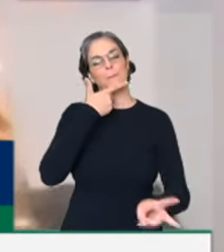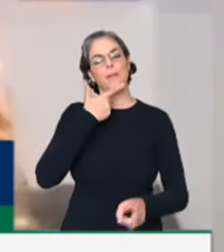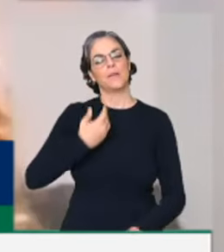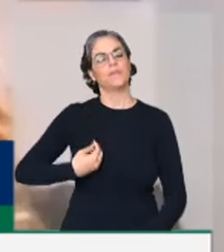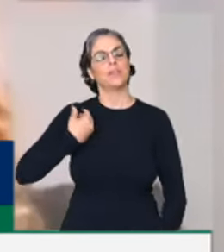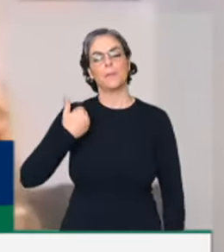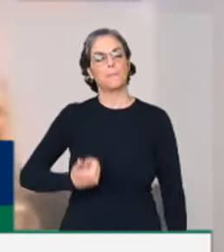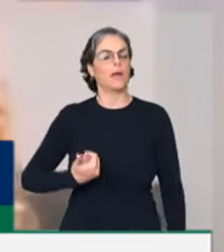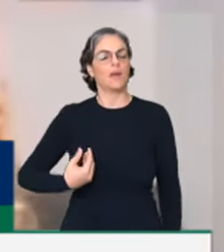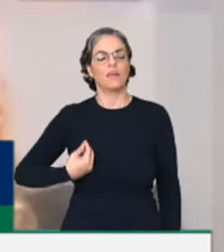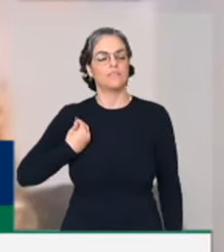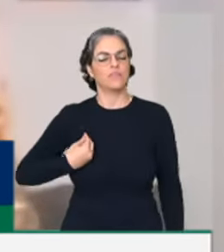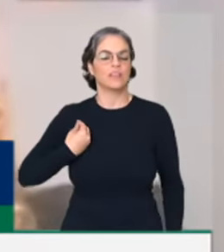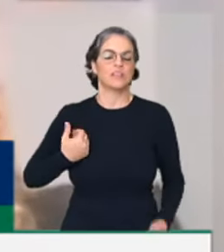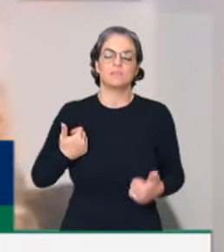A VIDA. AROLDO ERA UM HOMEM QUE TINHA ALEGRIA DE VIVER,